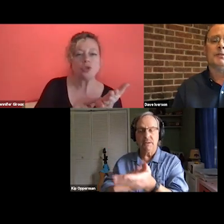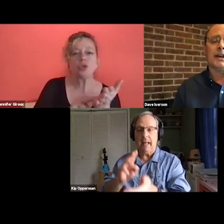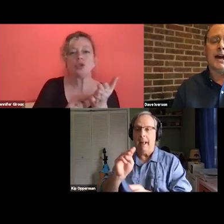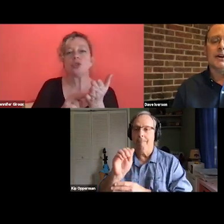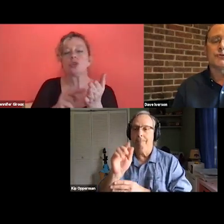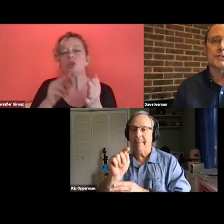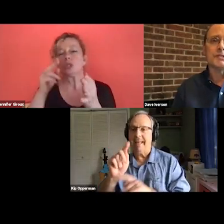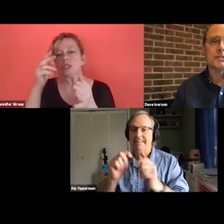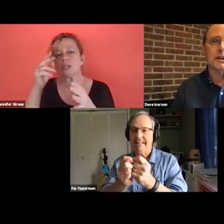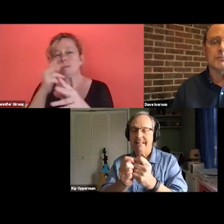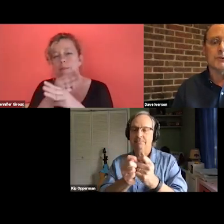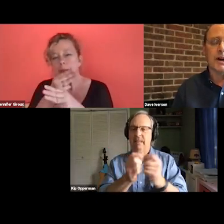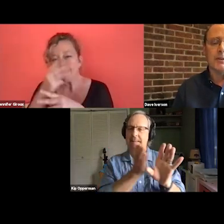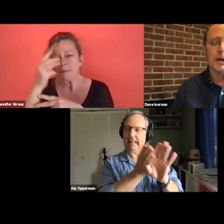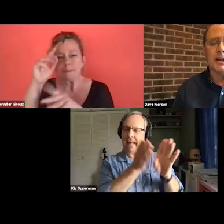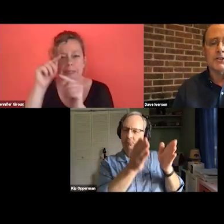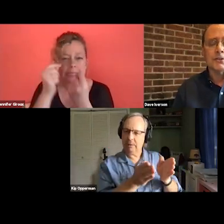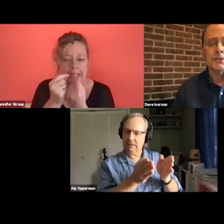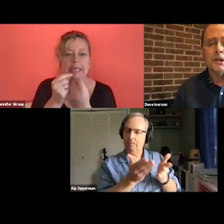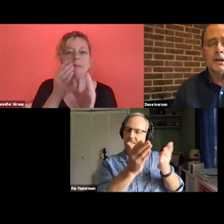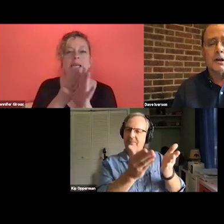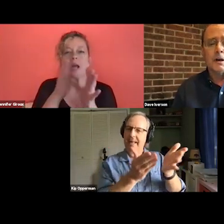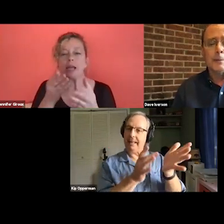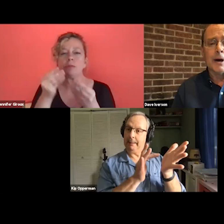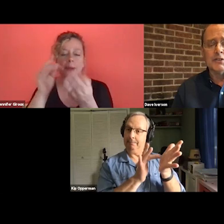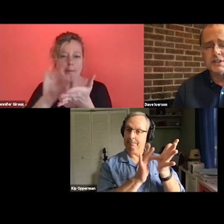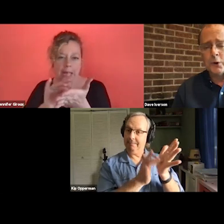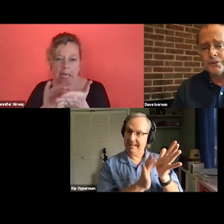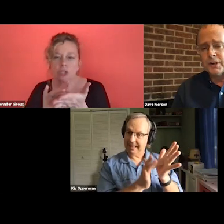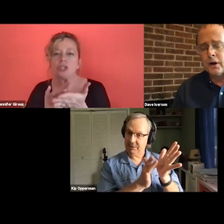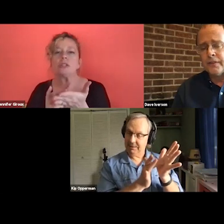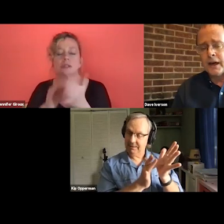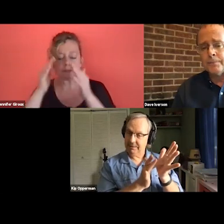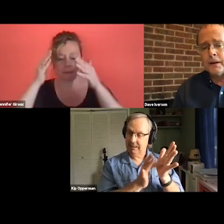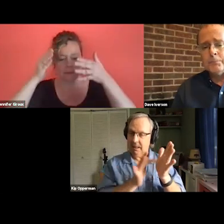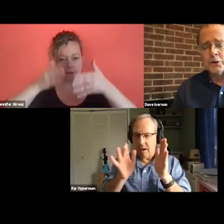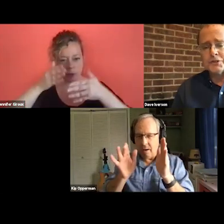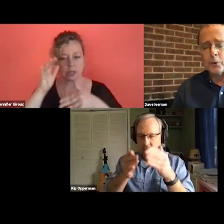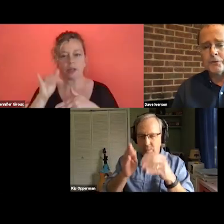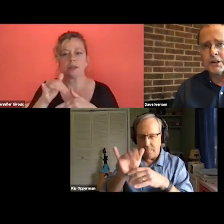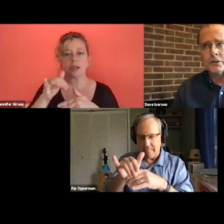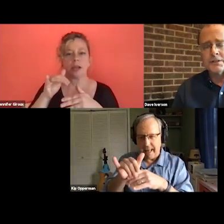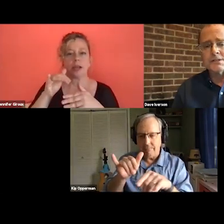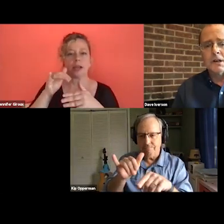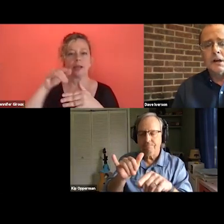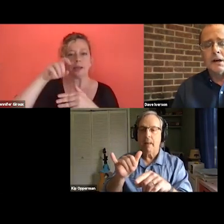psiquiatras, que proporcionan los medicamentos, obviamente concentrándose en eso, especialistas en apoyo de pares.